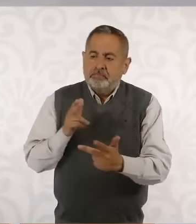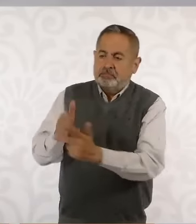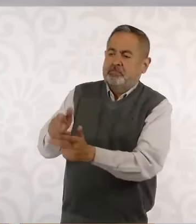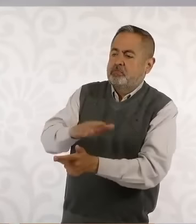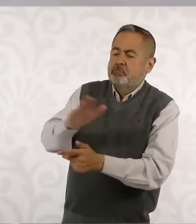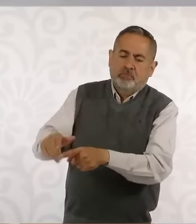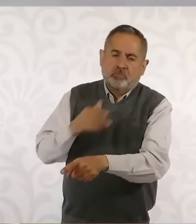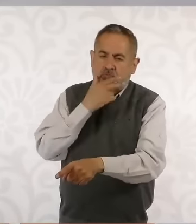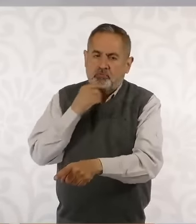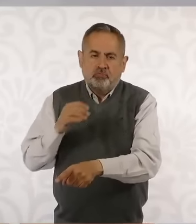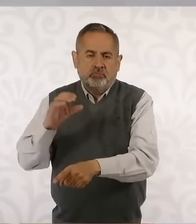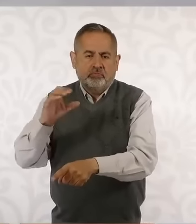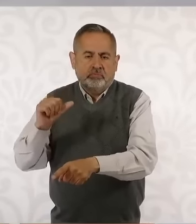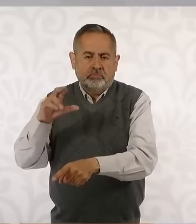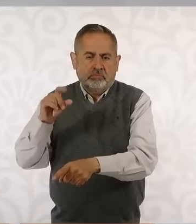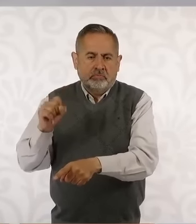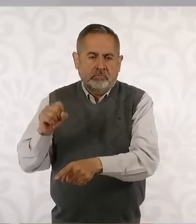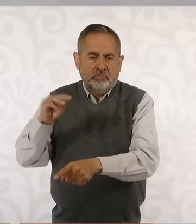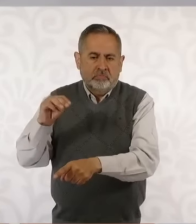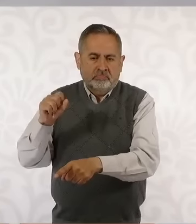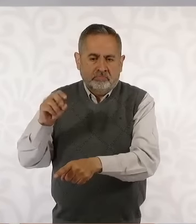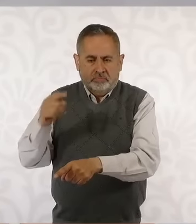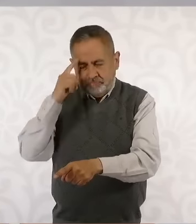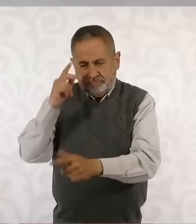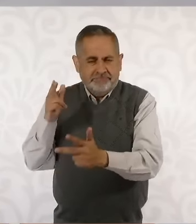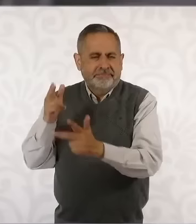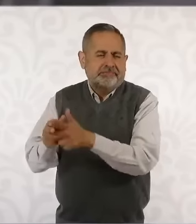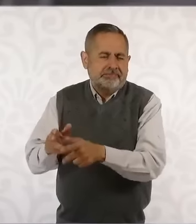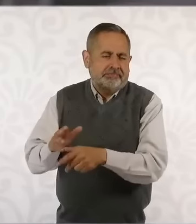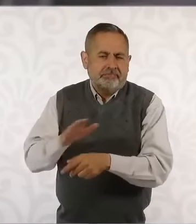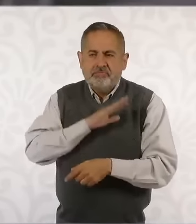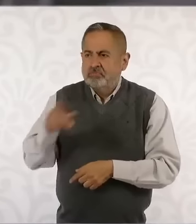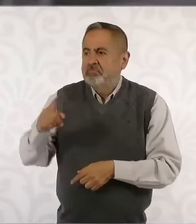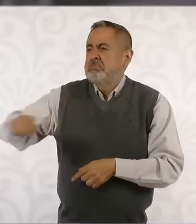Carlos Manso para atacar al gobierno federal y a la estrategia nacional de seguridad.